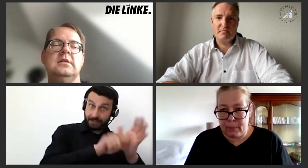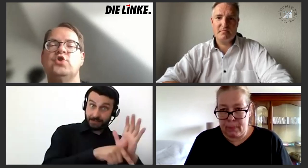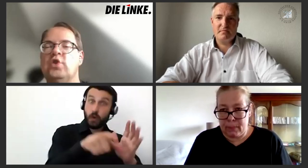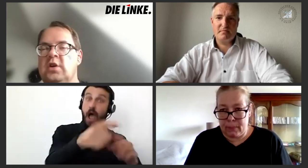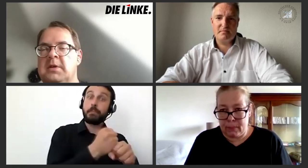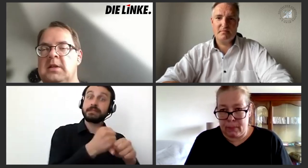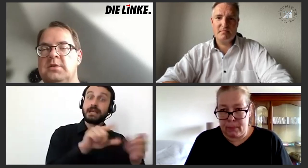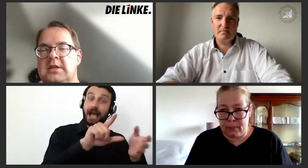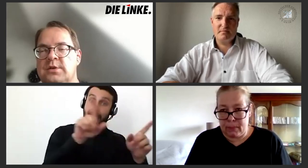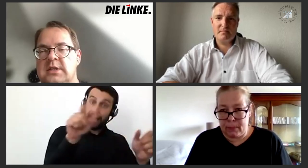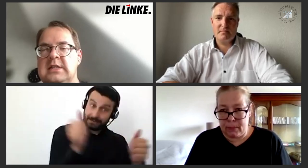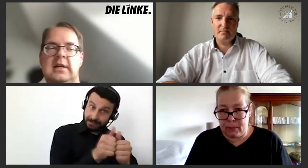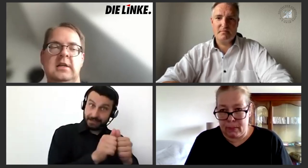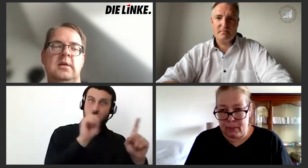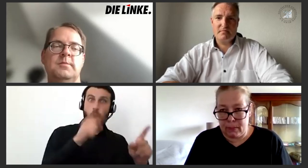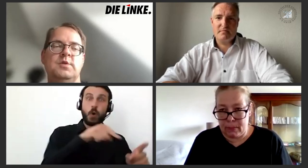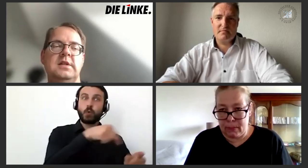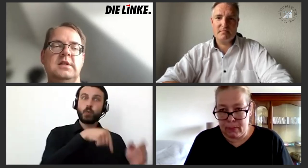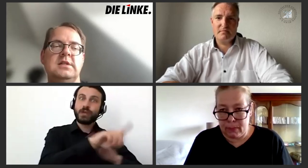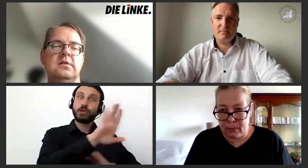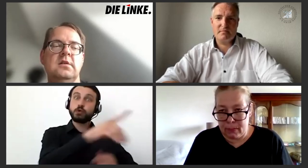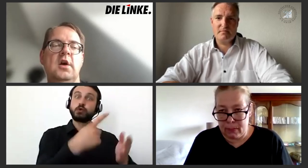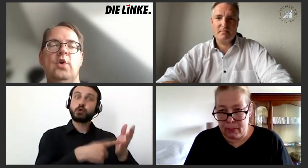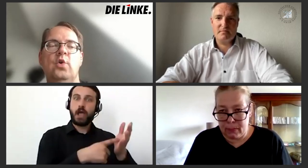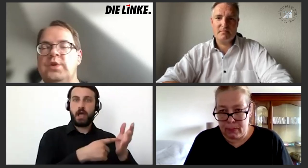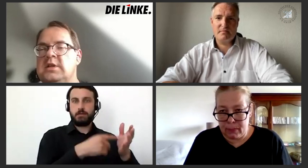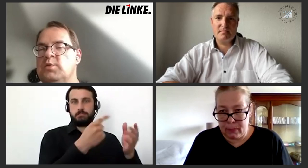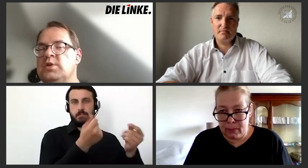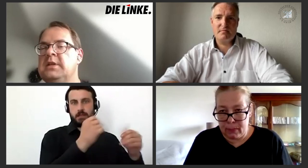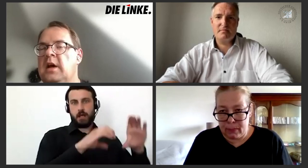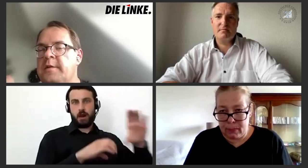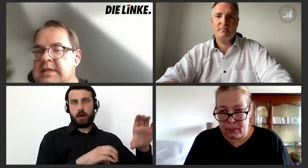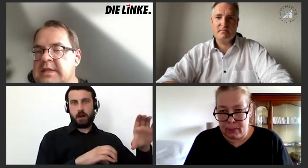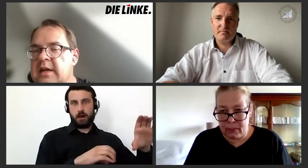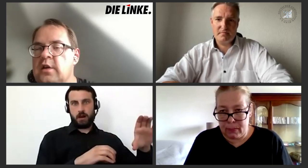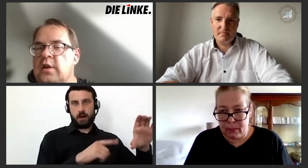auch die Arbeitsassistenz, sind als Steuermitteln und nicht aus diesen Einnahmen zu finanzieren.